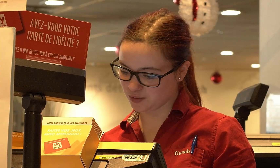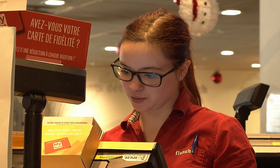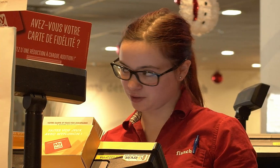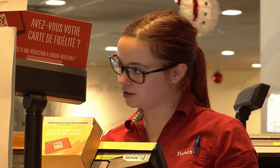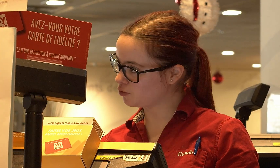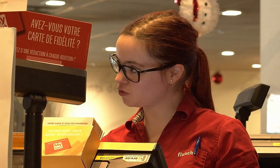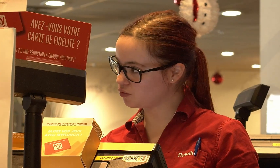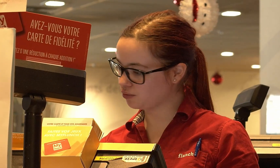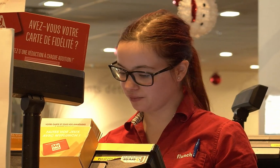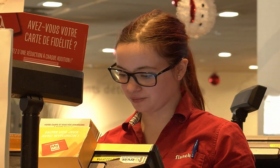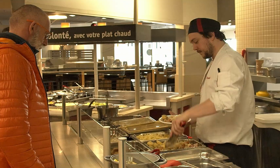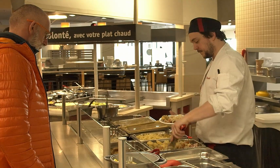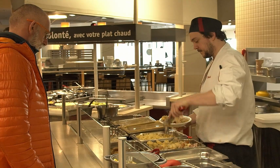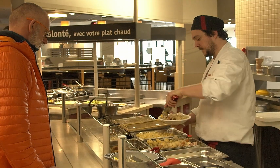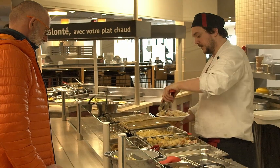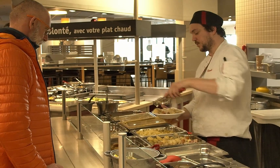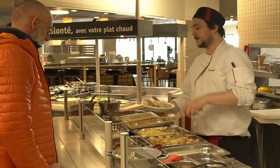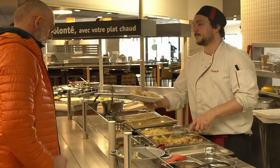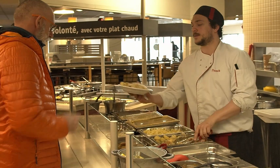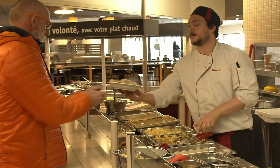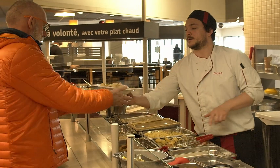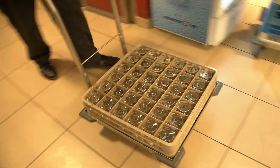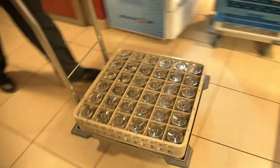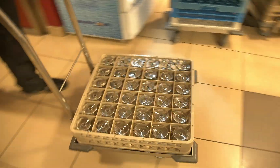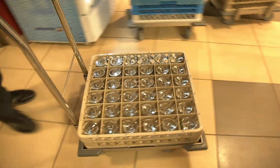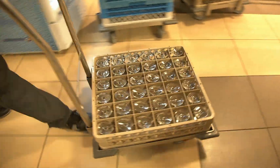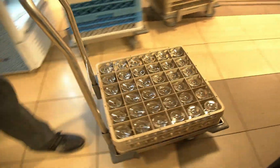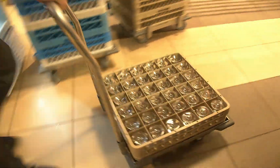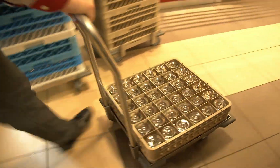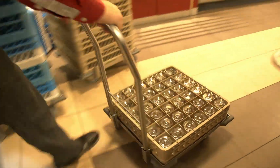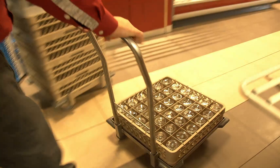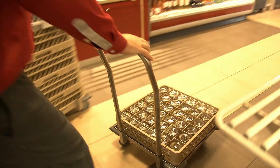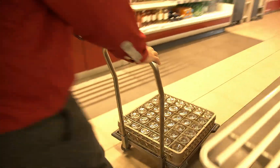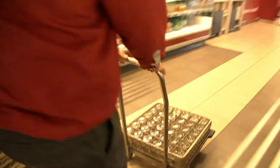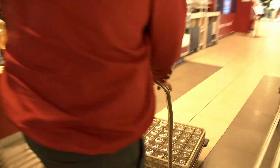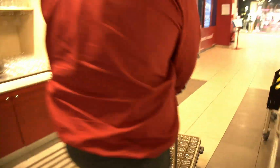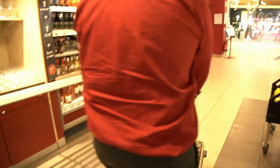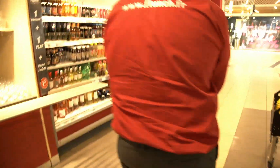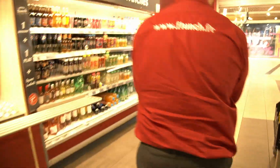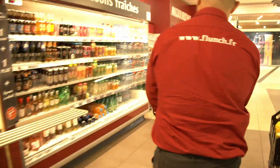parce qu’il y avait des appréhensions, la peur de ne pas pouvoir communiquer, échanger. Après, ça s’est fait naturellement,